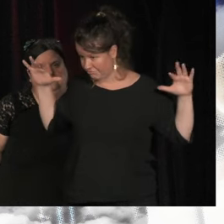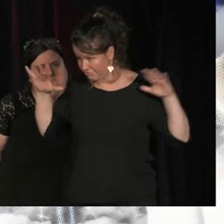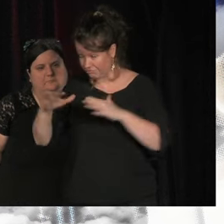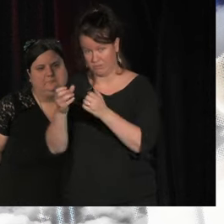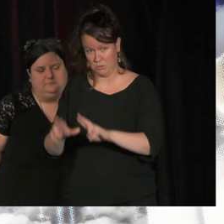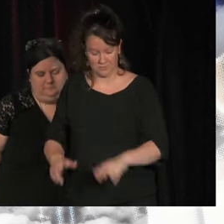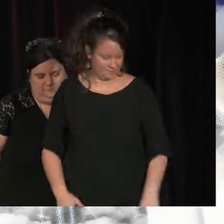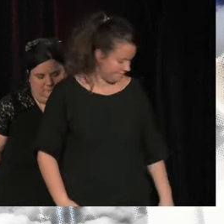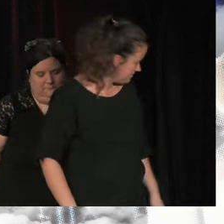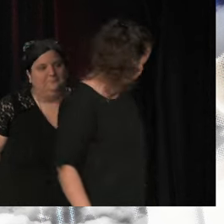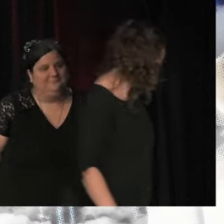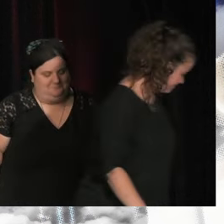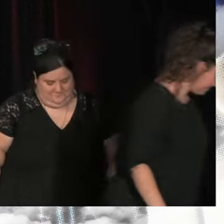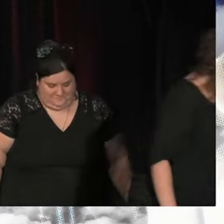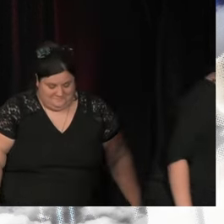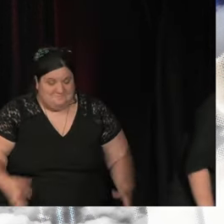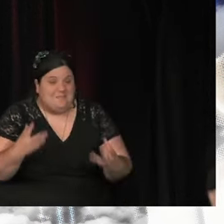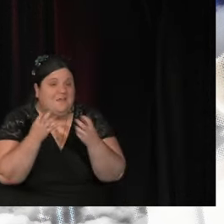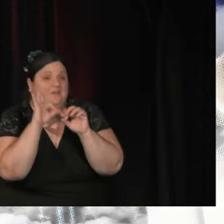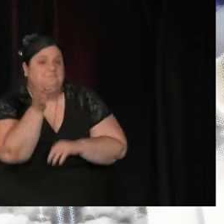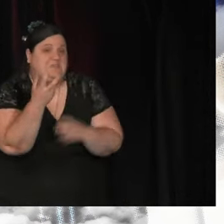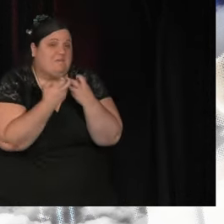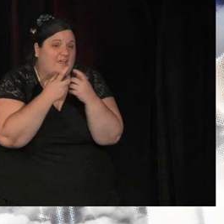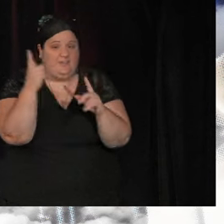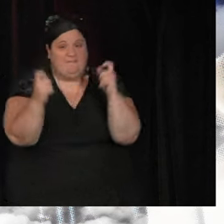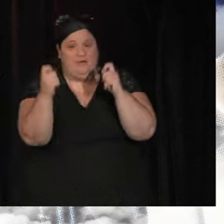Notamment avec un certain Fortnite, qui est arrivé et ça a drivé l'attention.